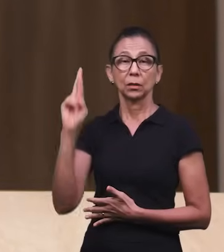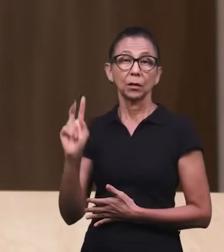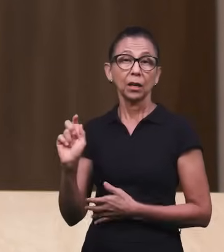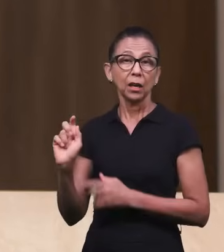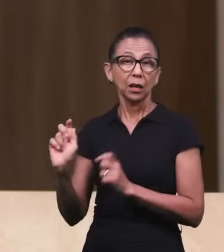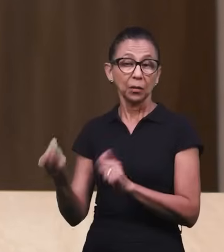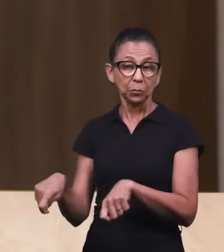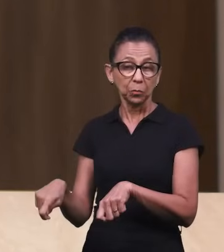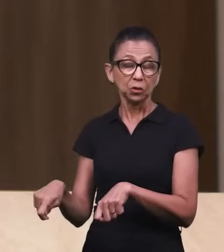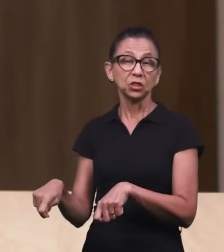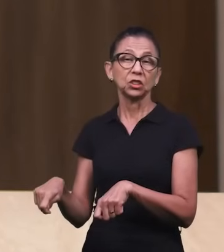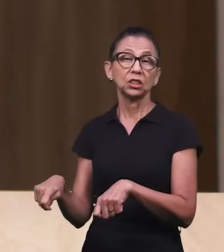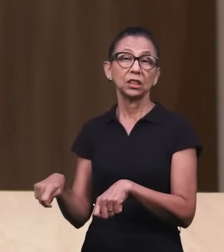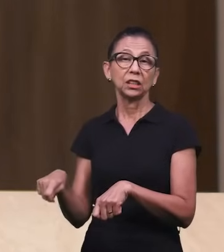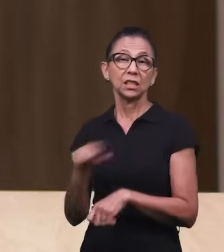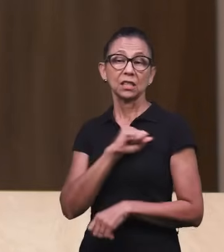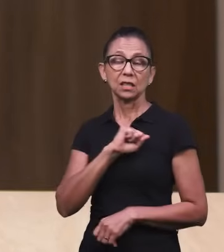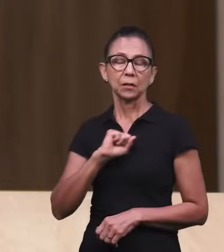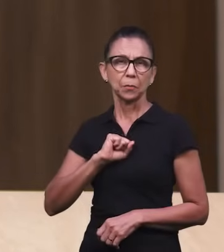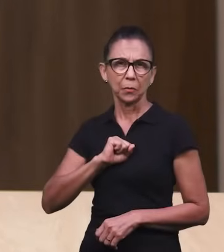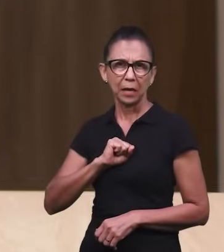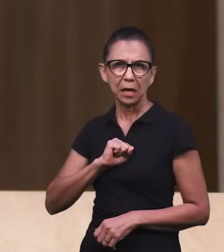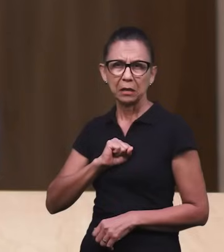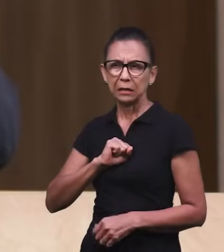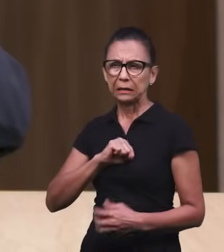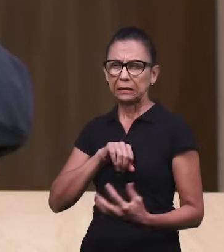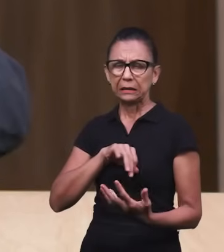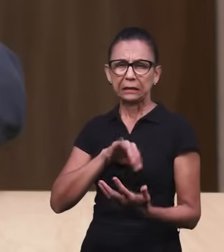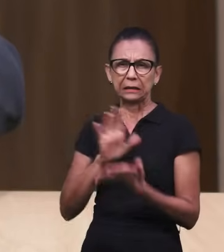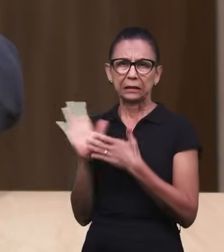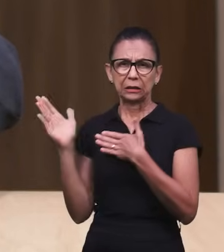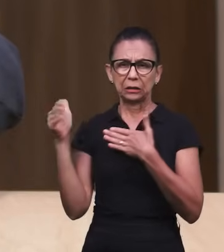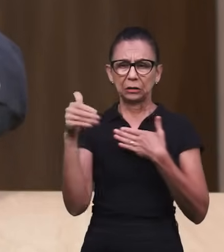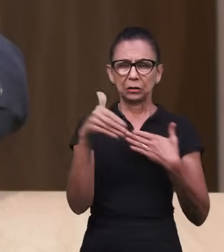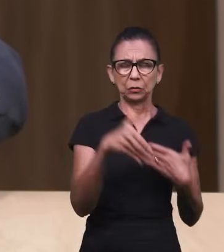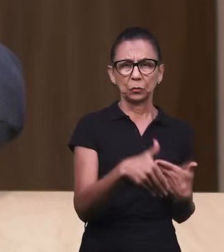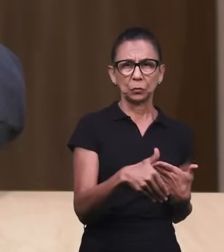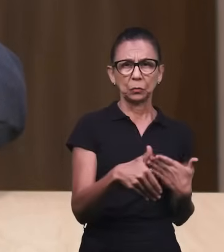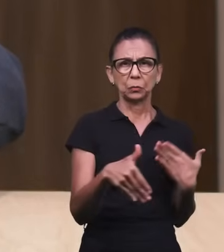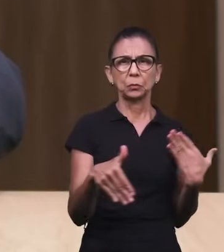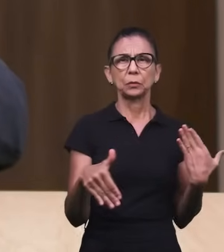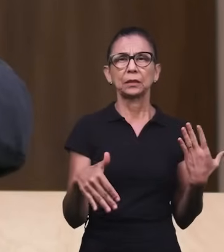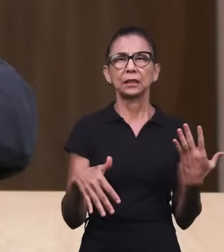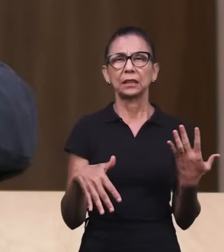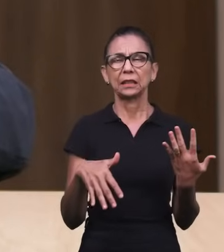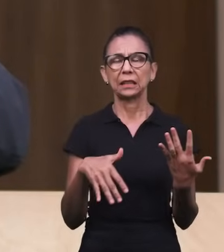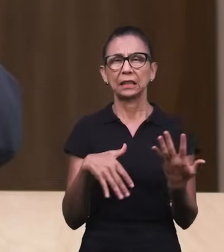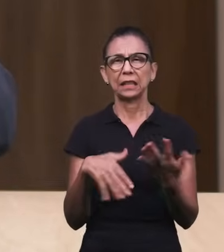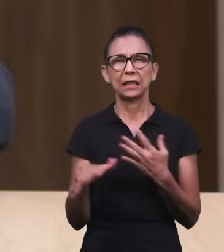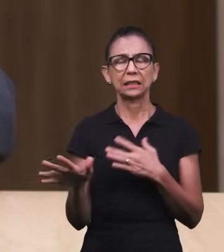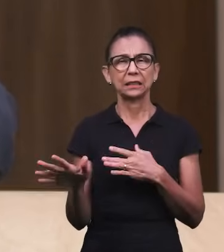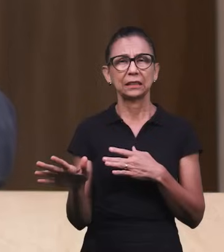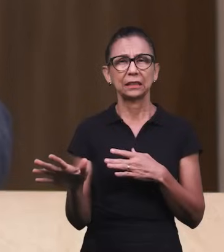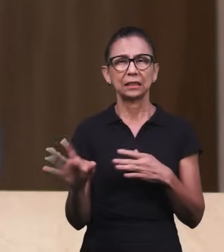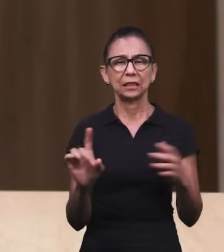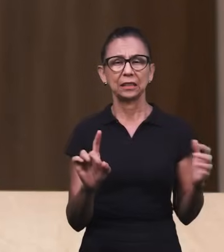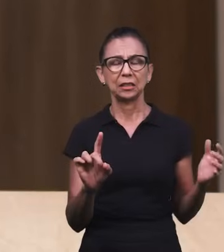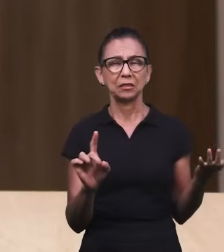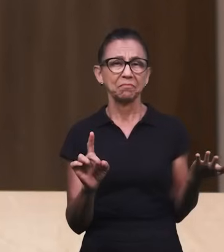condições todas as condições para se diluir como você falou né diluir com os filhos de Eli mas ele